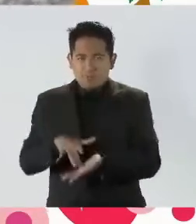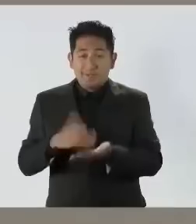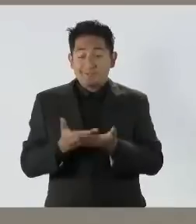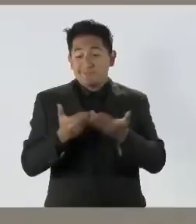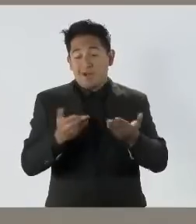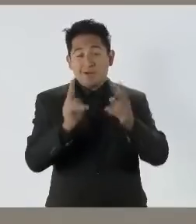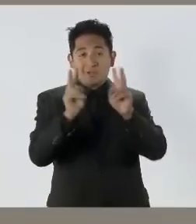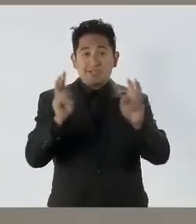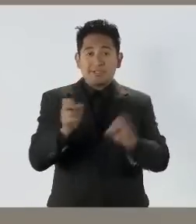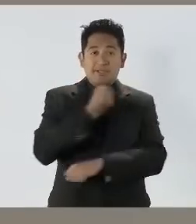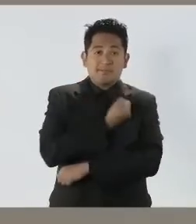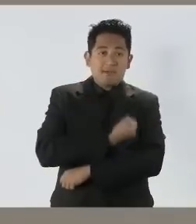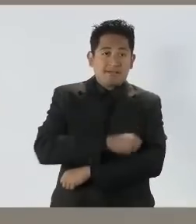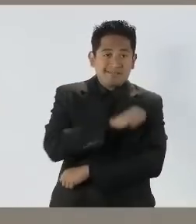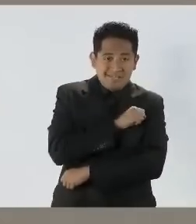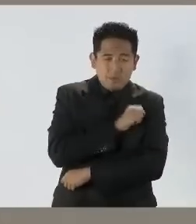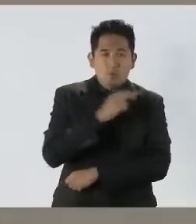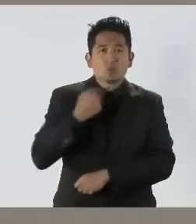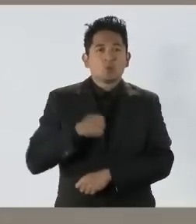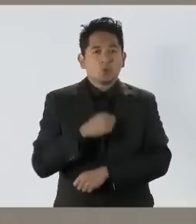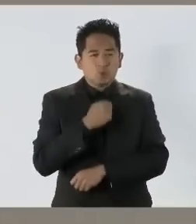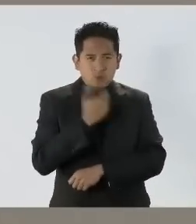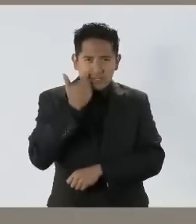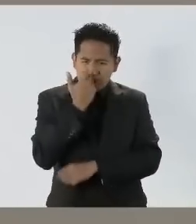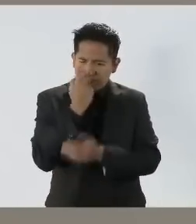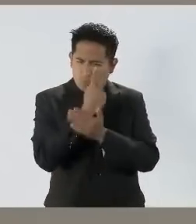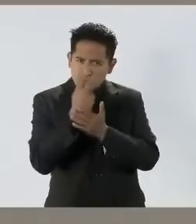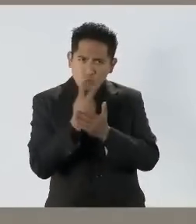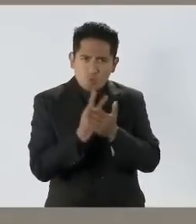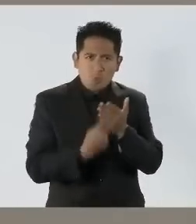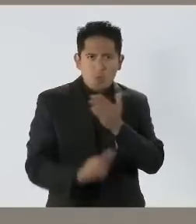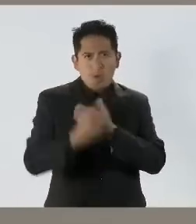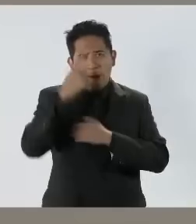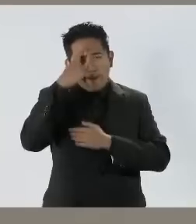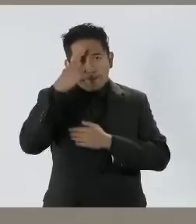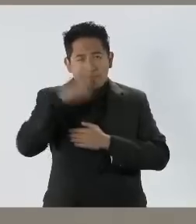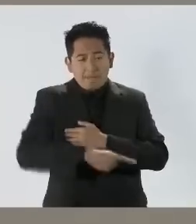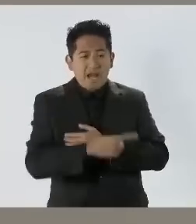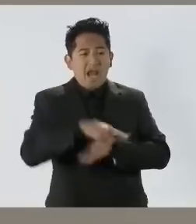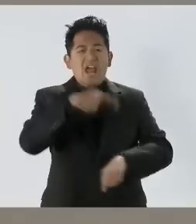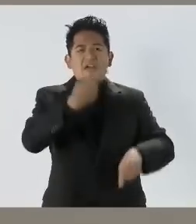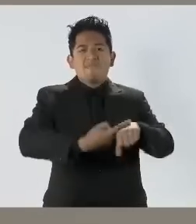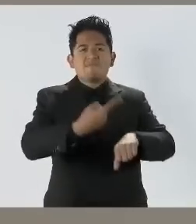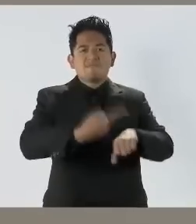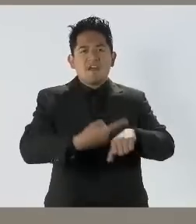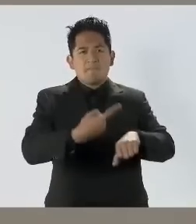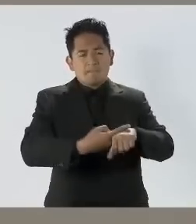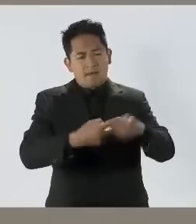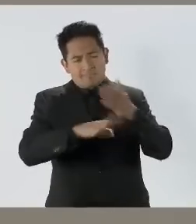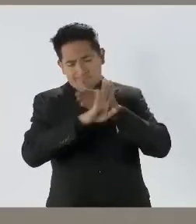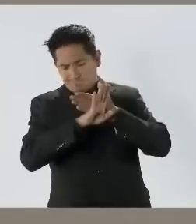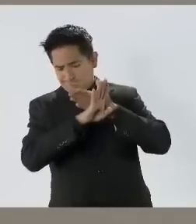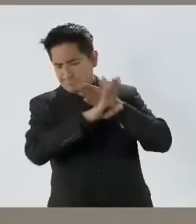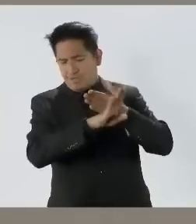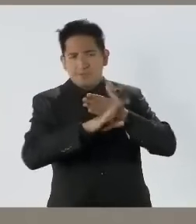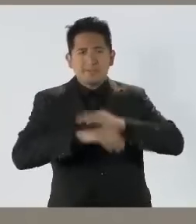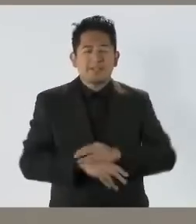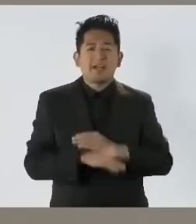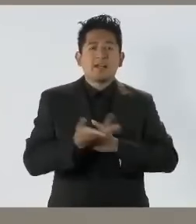un gran programa de prevención de enfermedades combatiendo las pandemias de diabetes